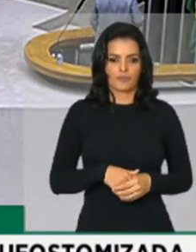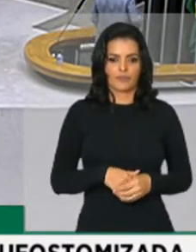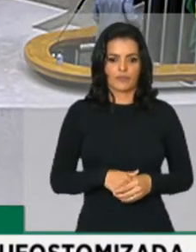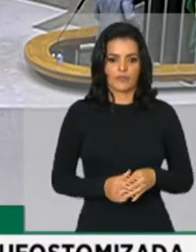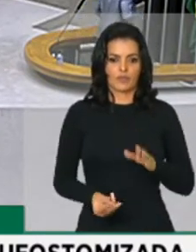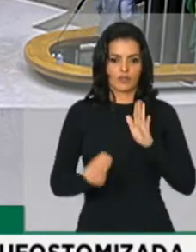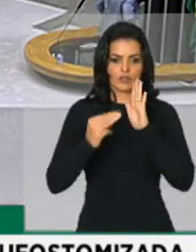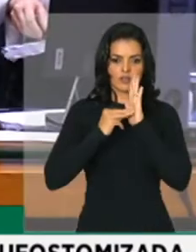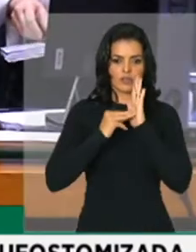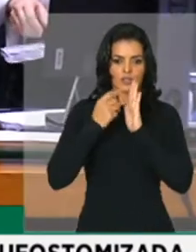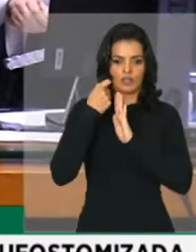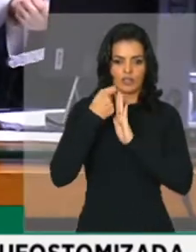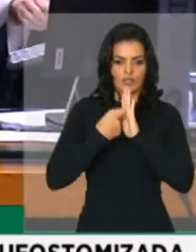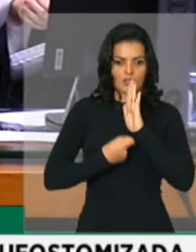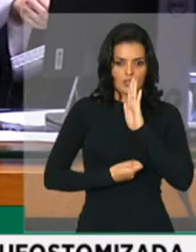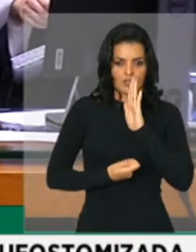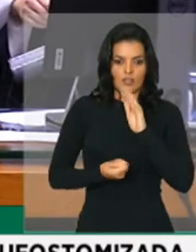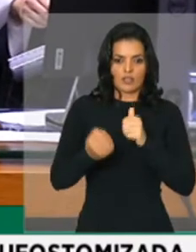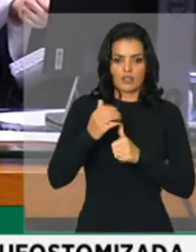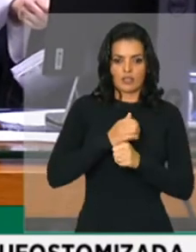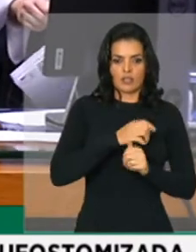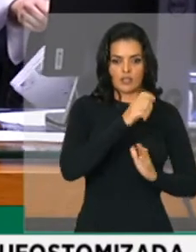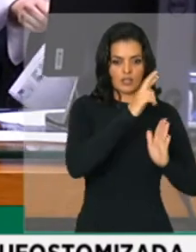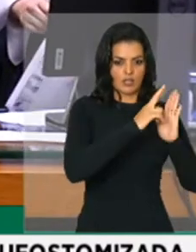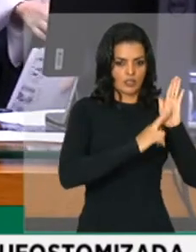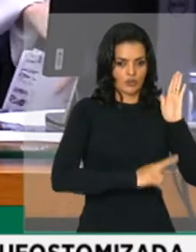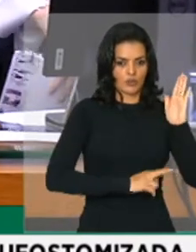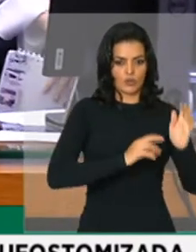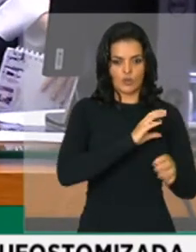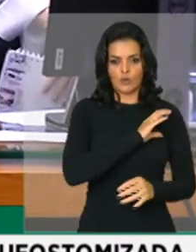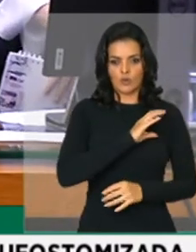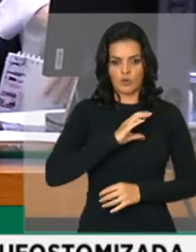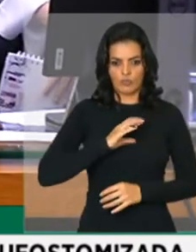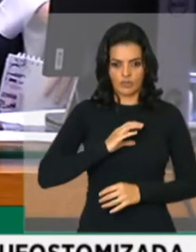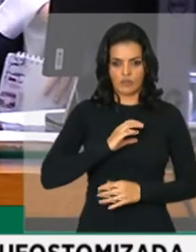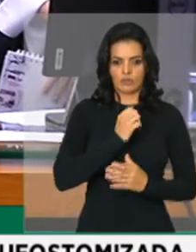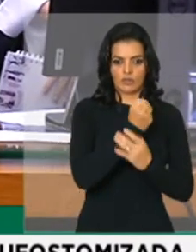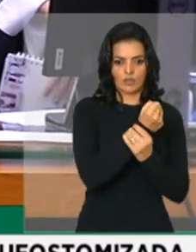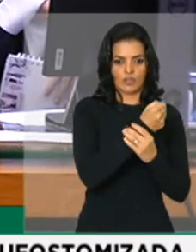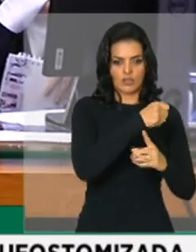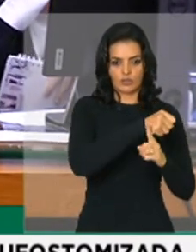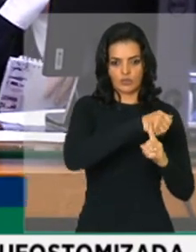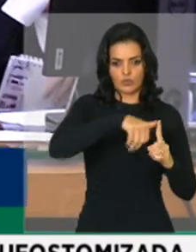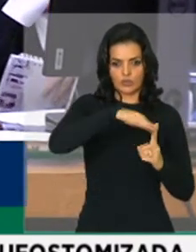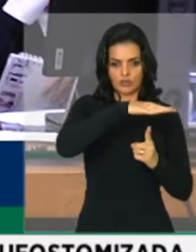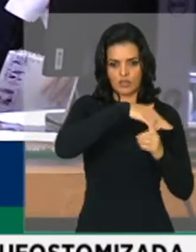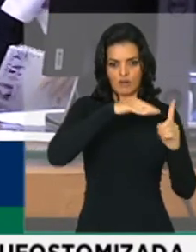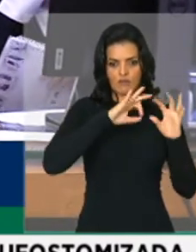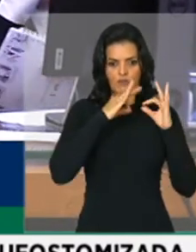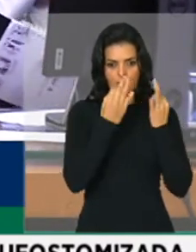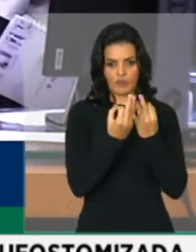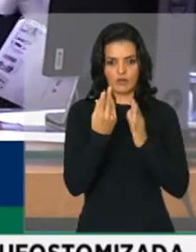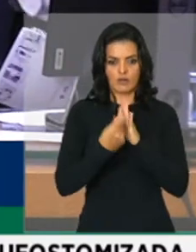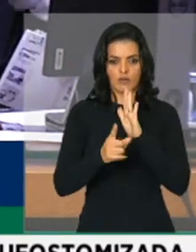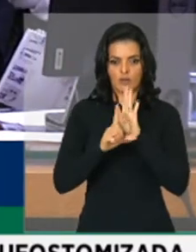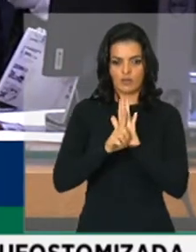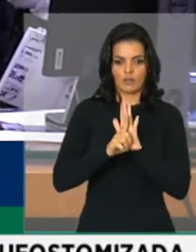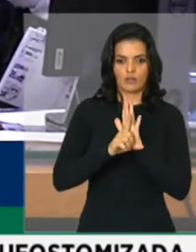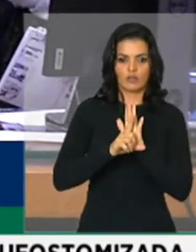NÃO. -- [DEPUTADO]: PRESIDENTE, A ORIENTAÇÃO DO NOVO. [DEP. ERIKA KOKAY]: ORIENTAÇÃO DO PT. [PRESIDENTE]: PT